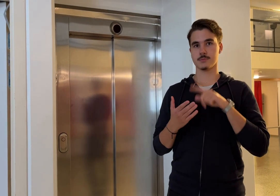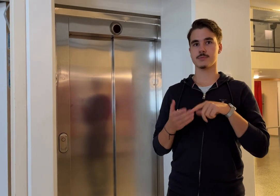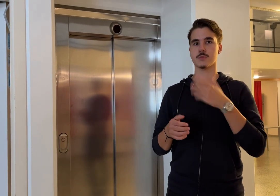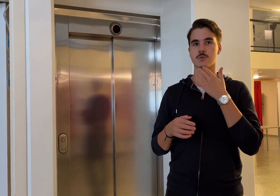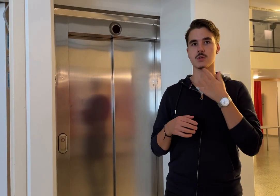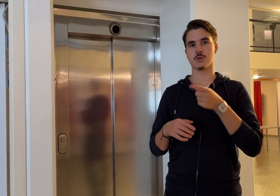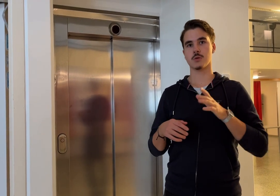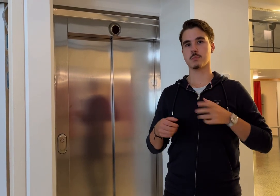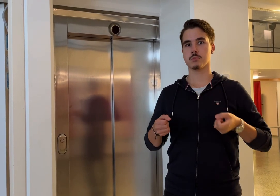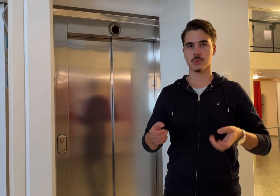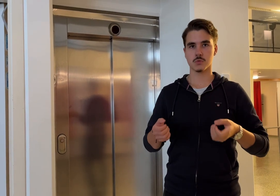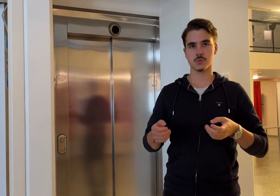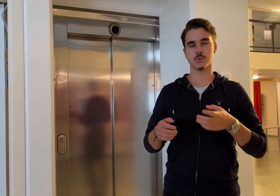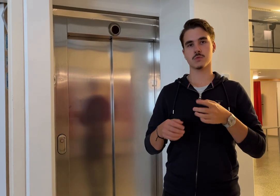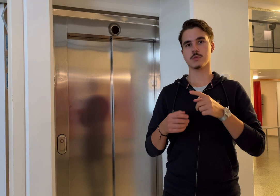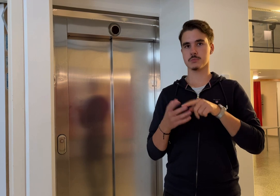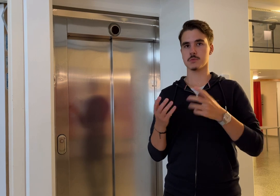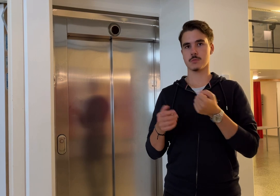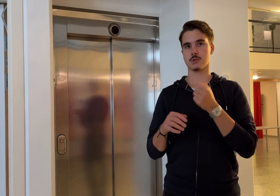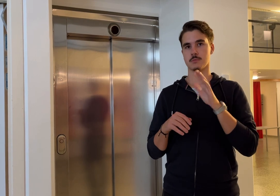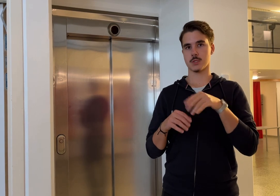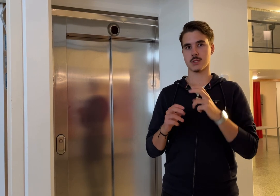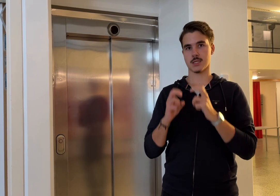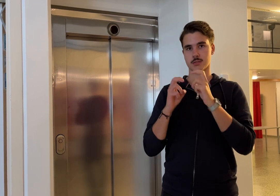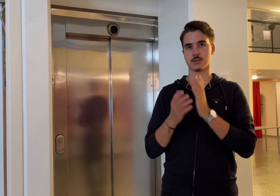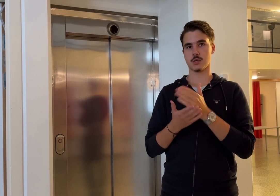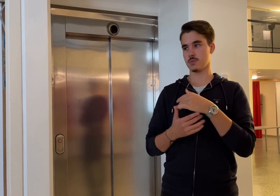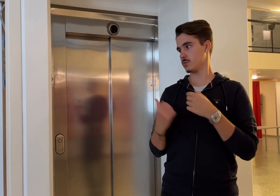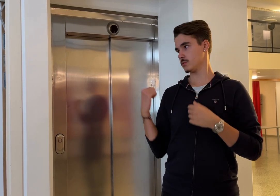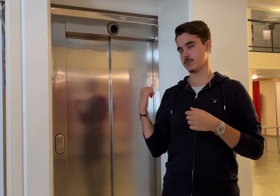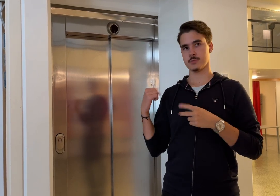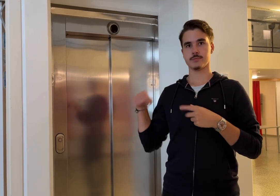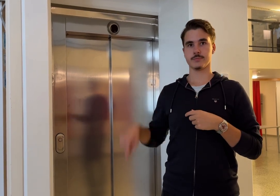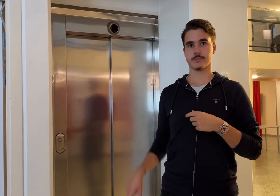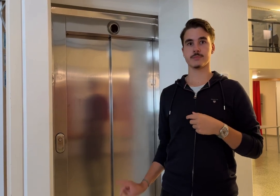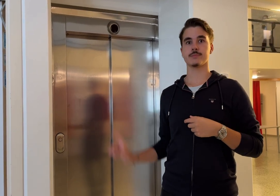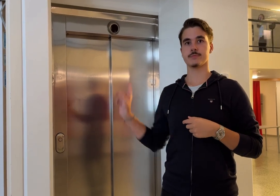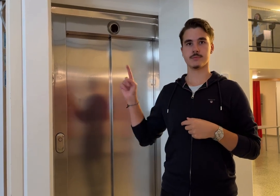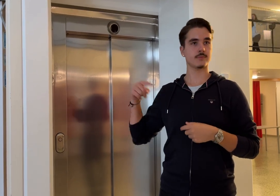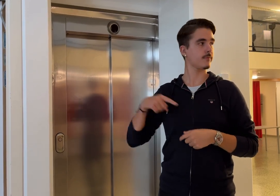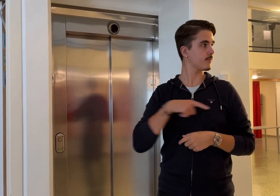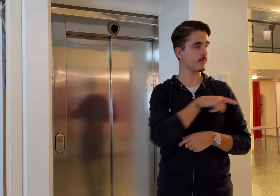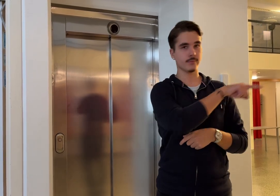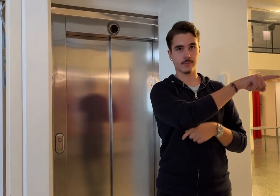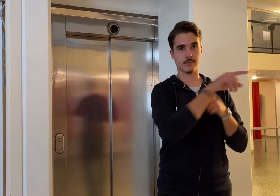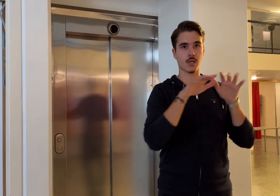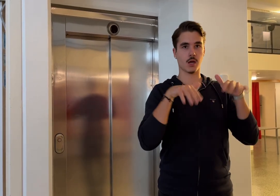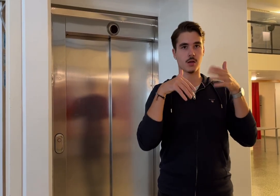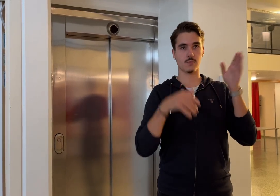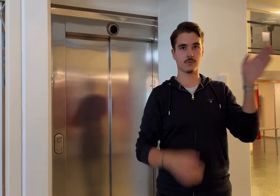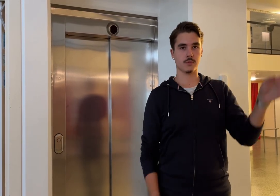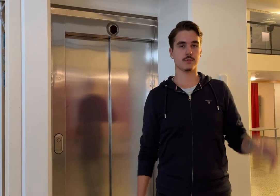Pyörätuolin käyttäjät ja muut pääsevät kulkemaan hissillä kerrosten väliä. Auditorio on tuolla suunnassa.